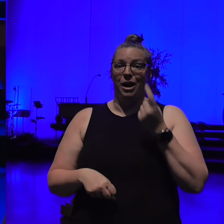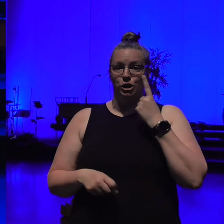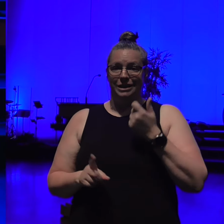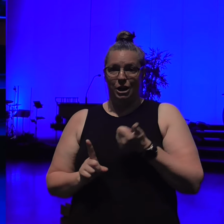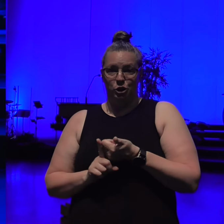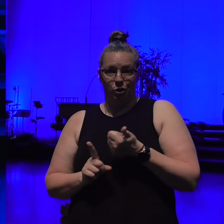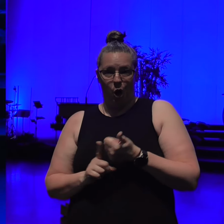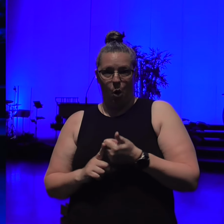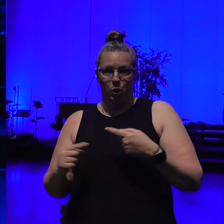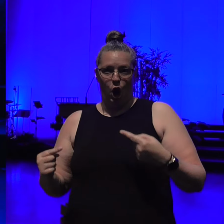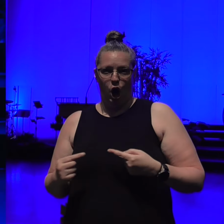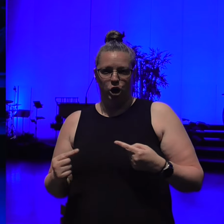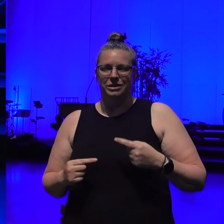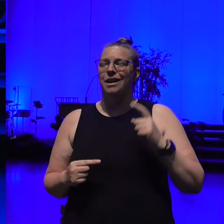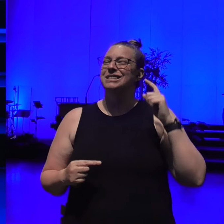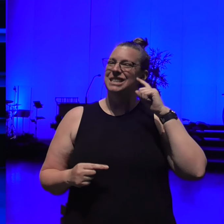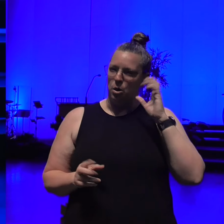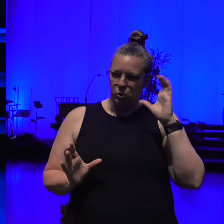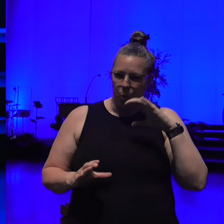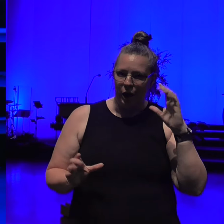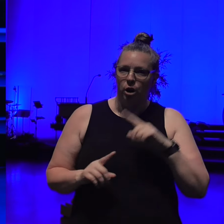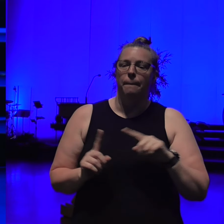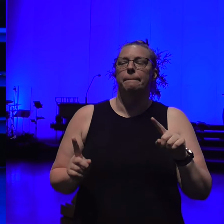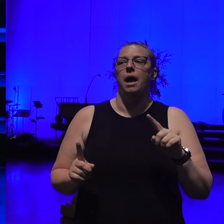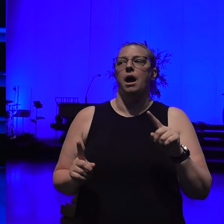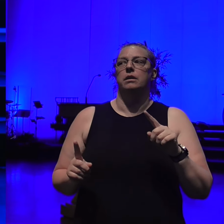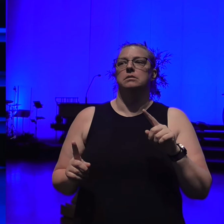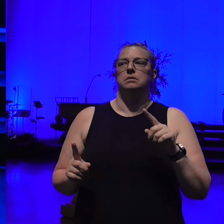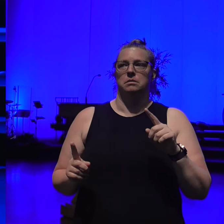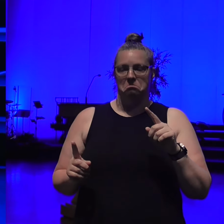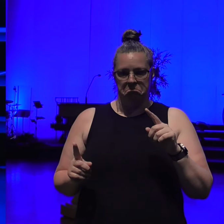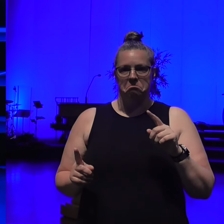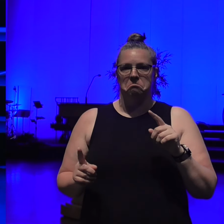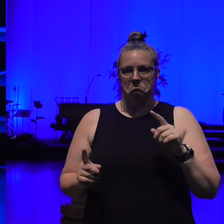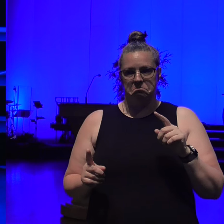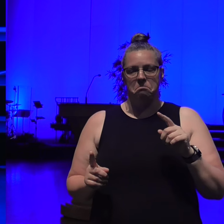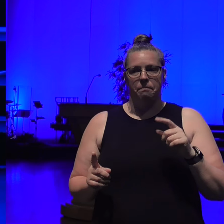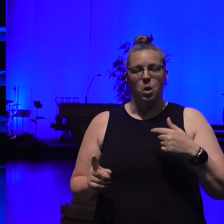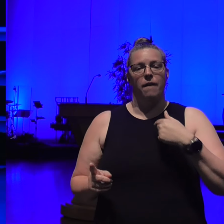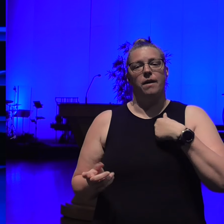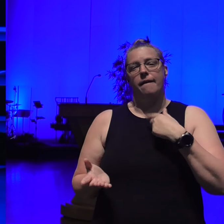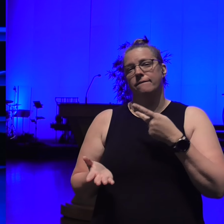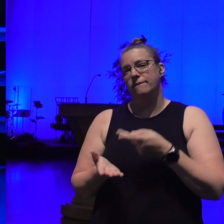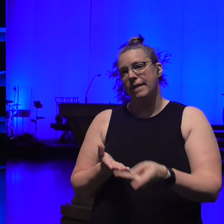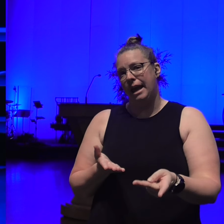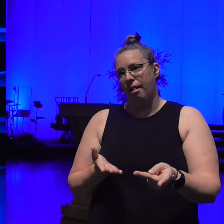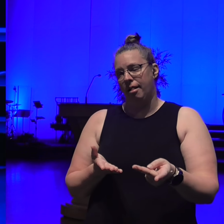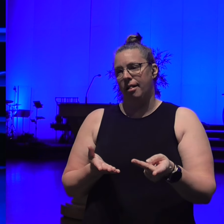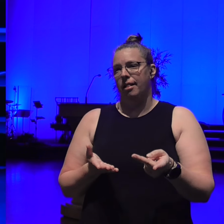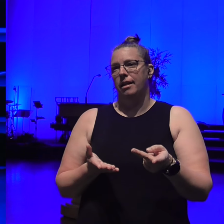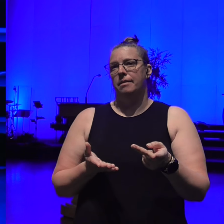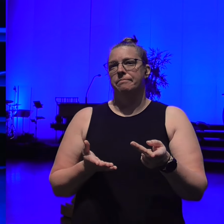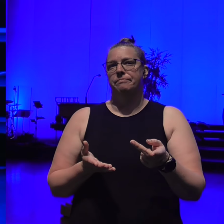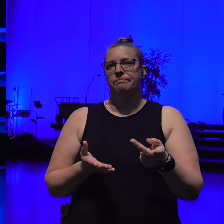Suena un poco raro, pero tal vez te puedas identificar con esto Cuando no logro comprender una herida que